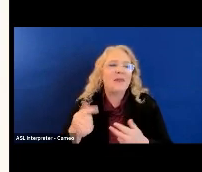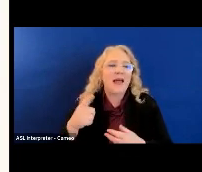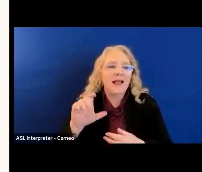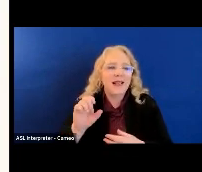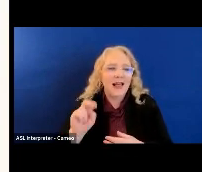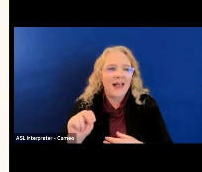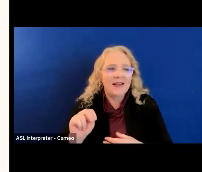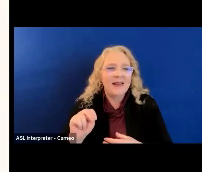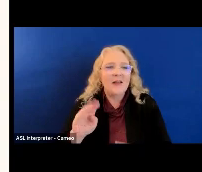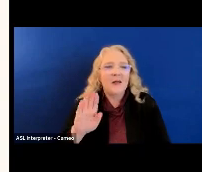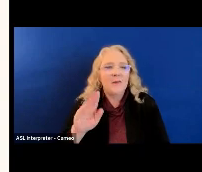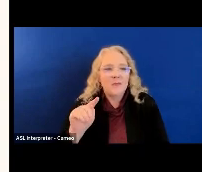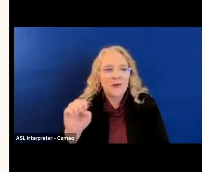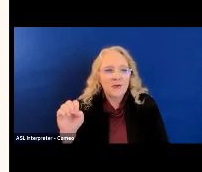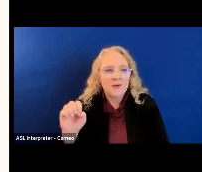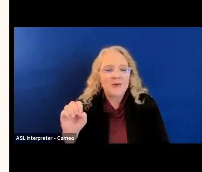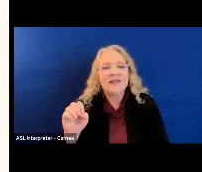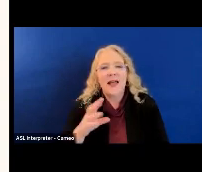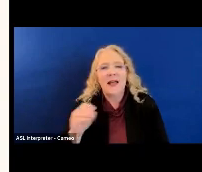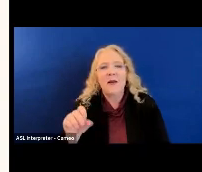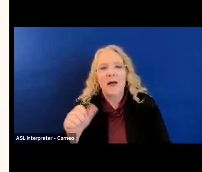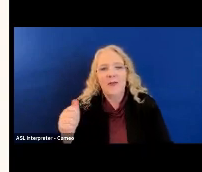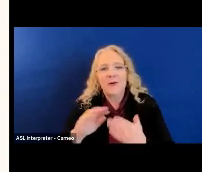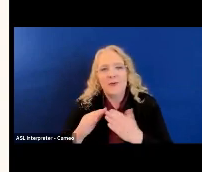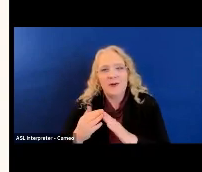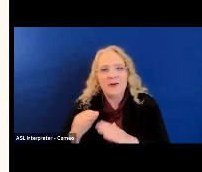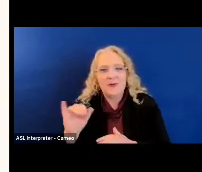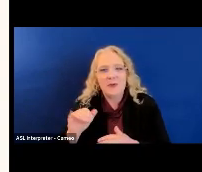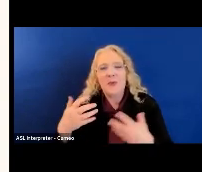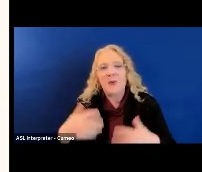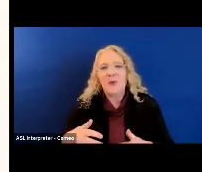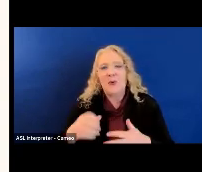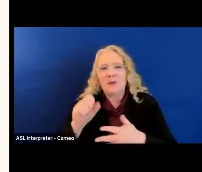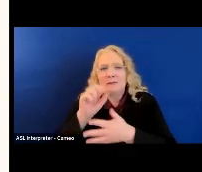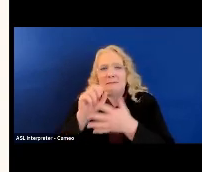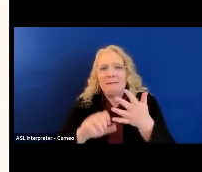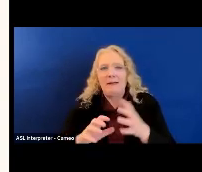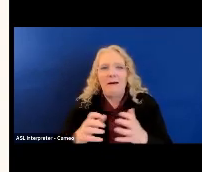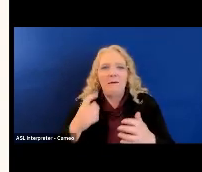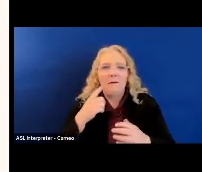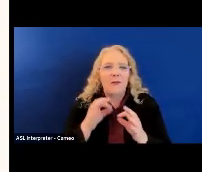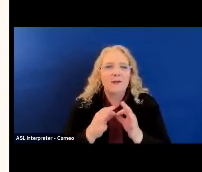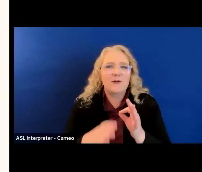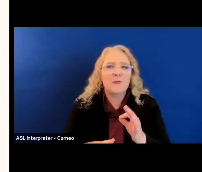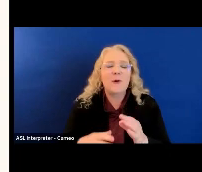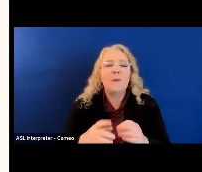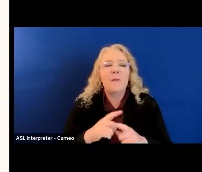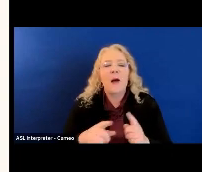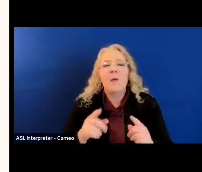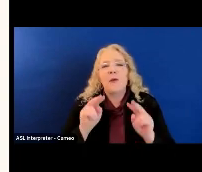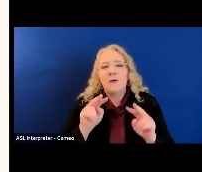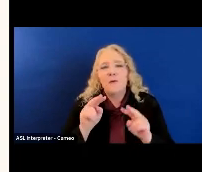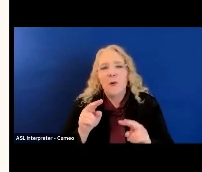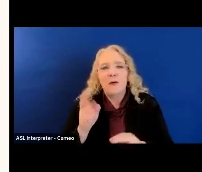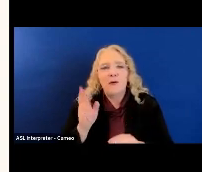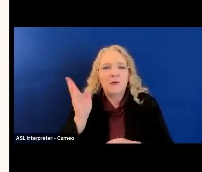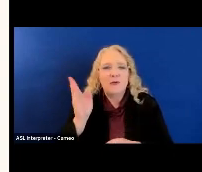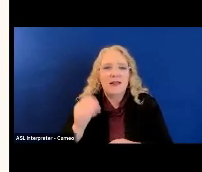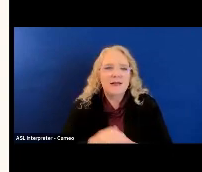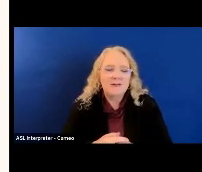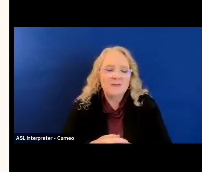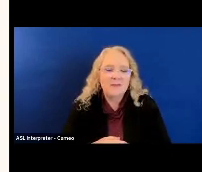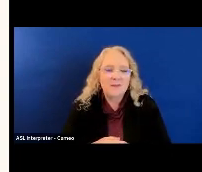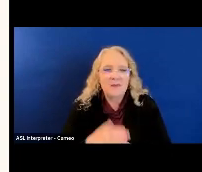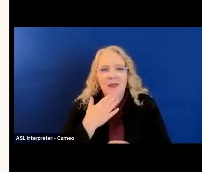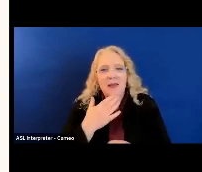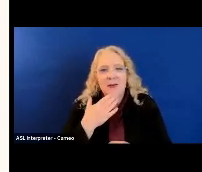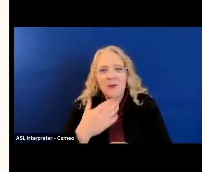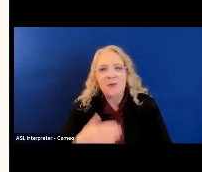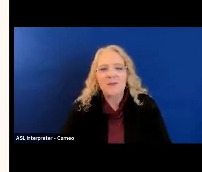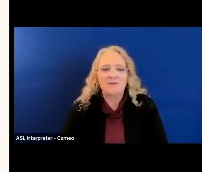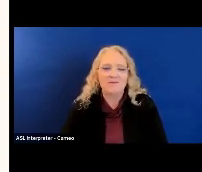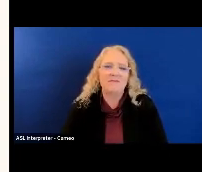así que sí, hemos existido durante mucho tiempo, esperamos presentarles hoy gracias,